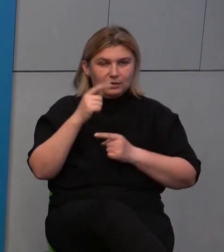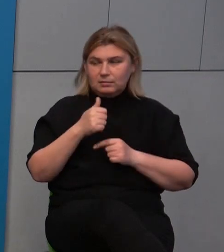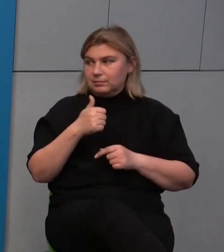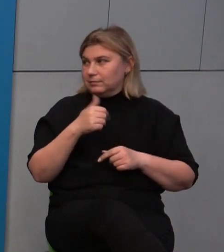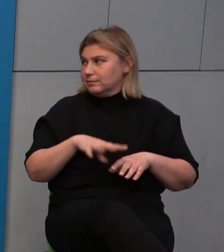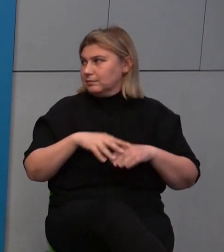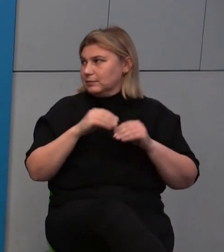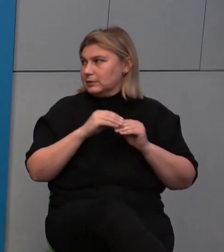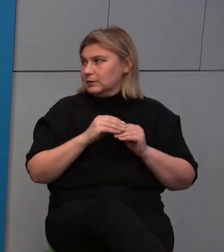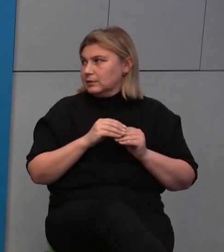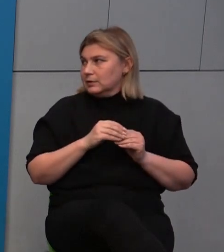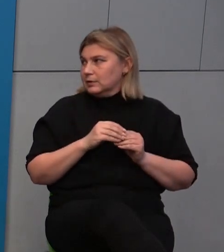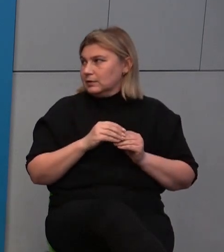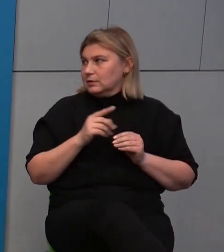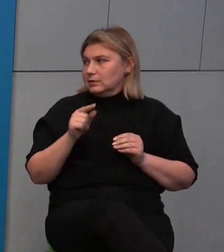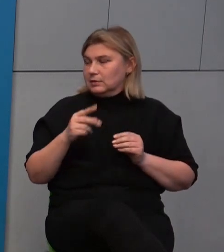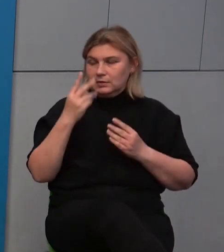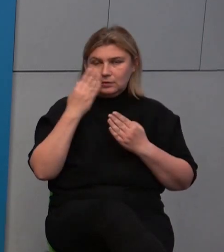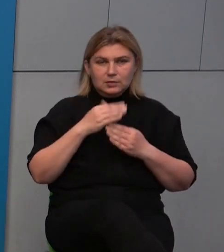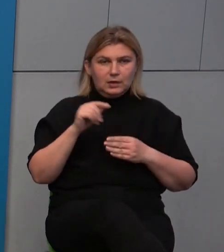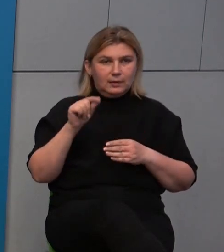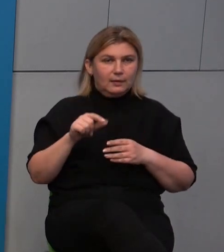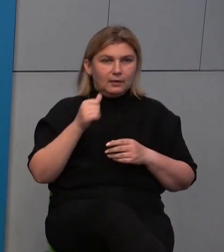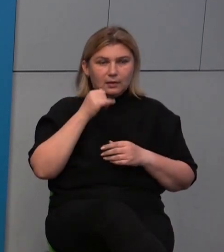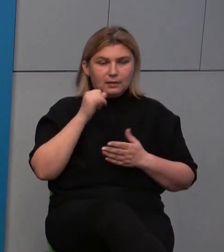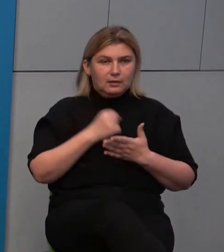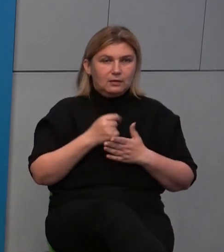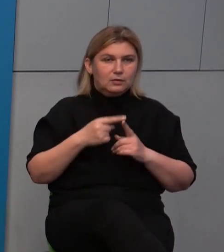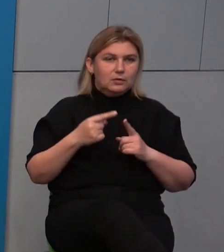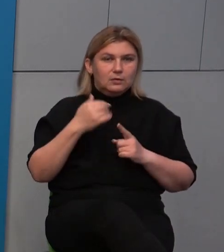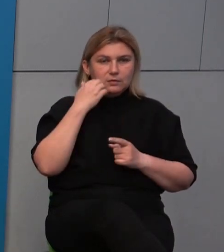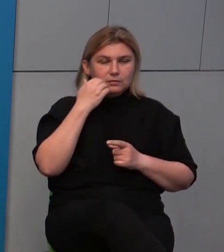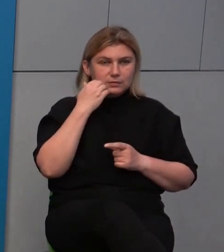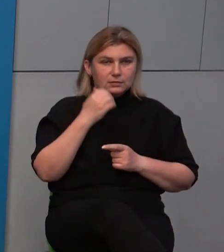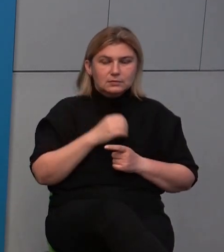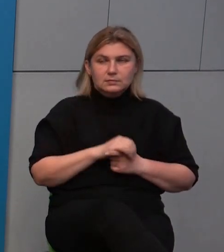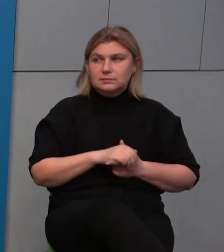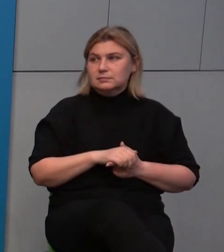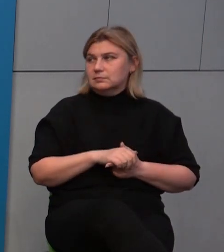I jak teraz czytam ten list, to trochę się wstydzę tego listu,